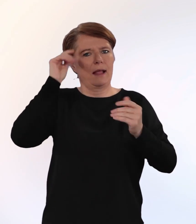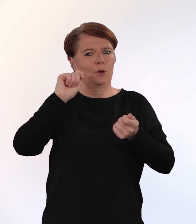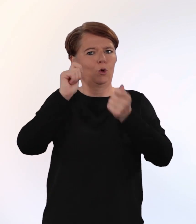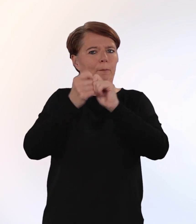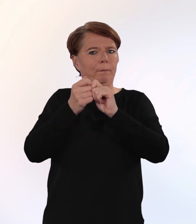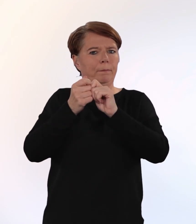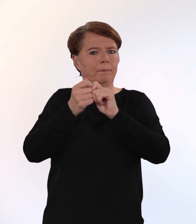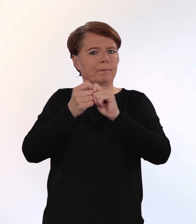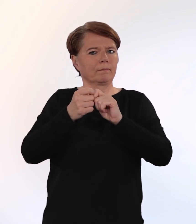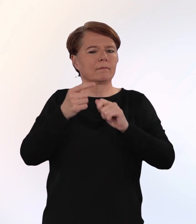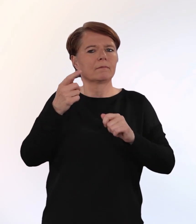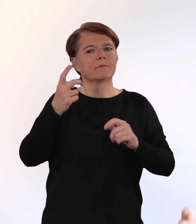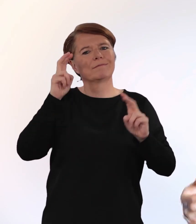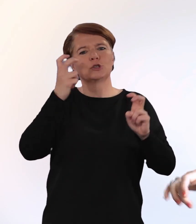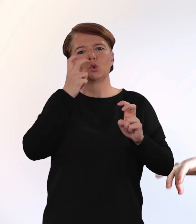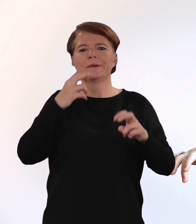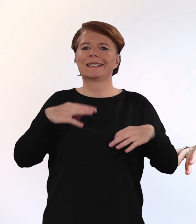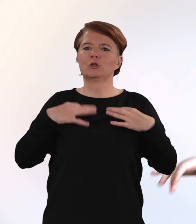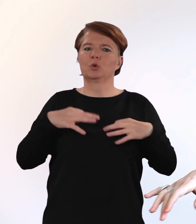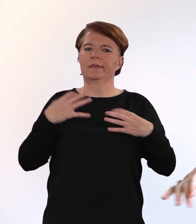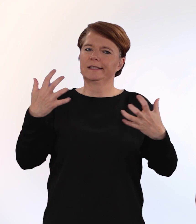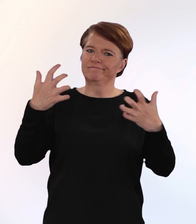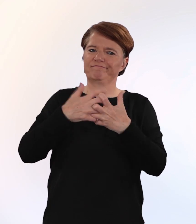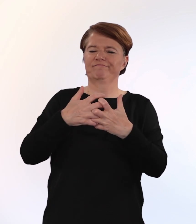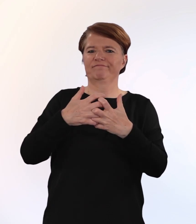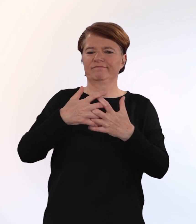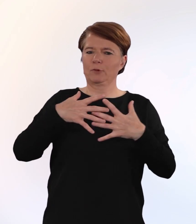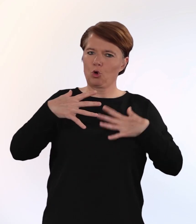Es war die Suche nach dem gesunden Zusammenspiel